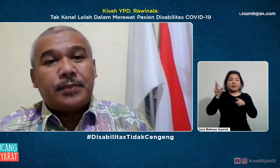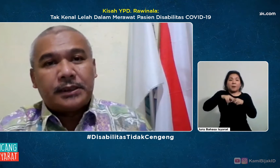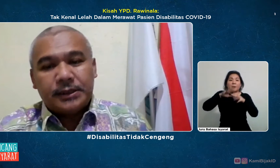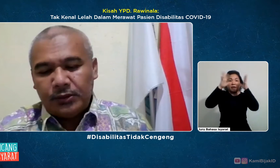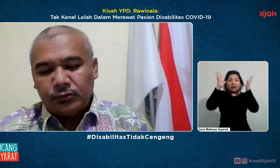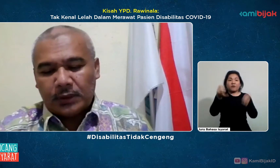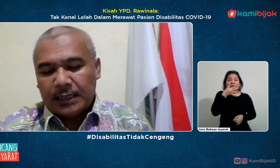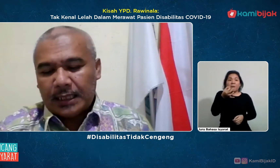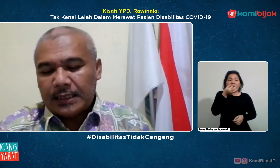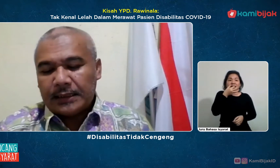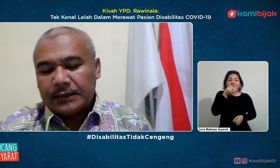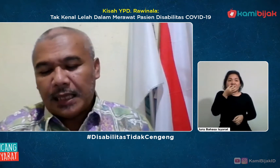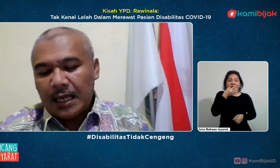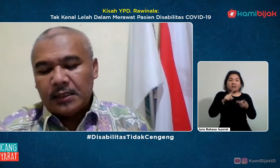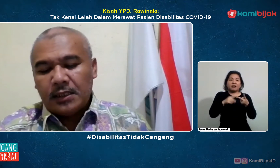yang bergizi untuk anak-anak kita.